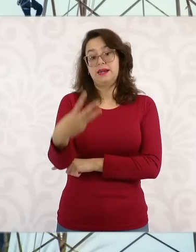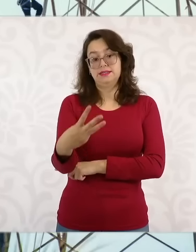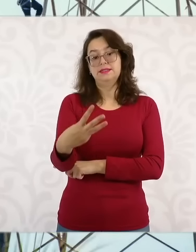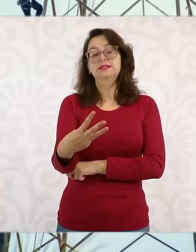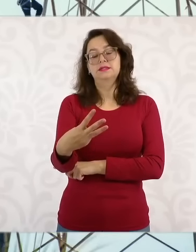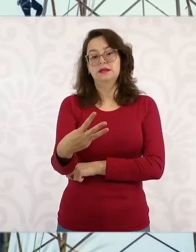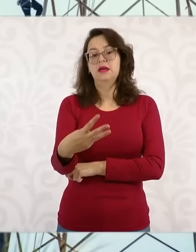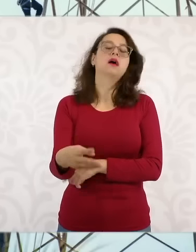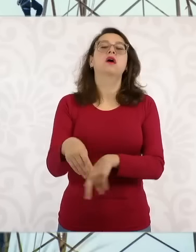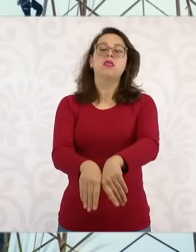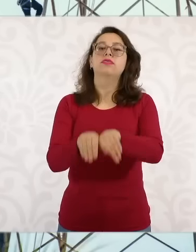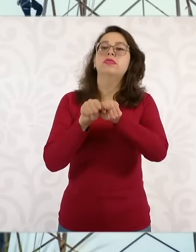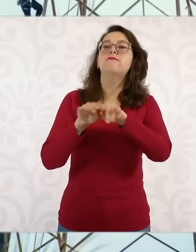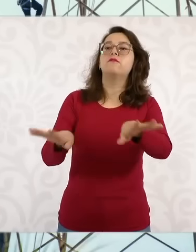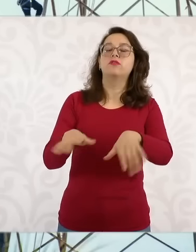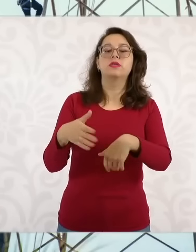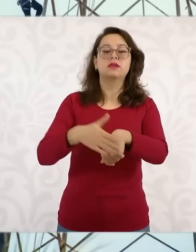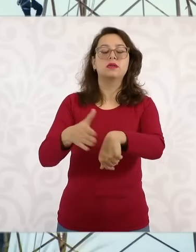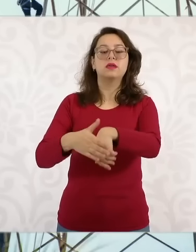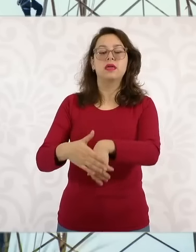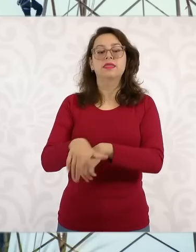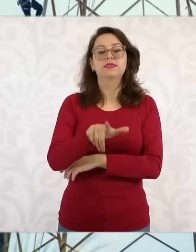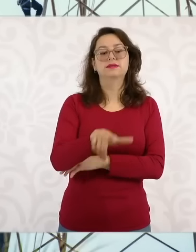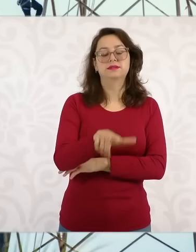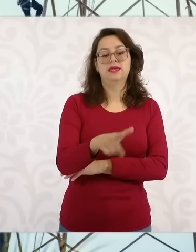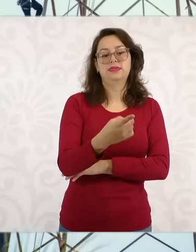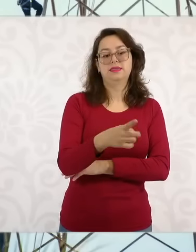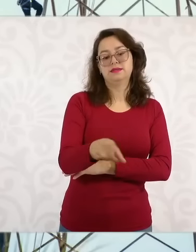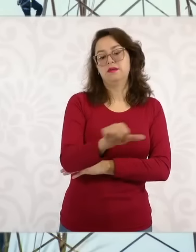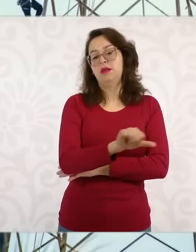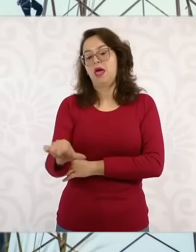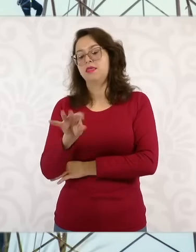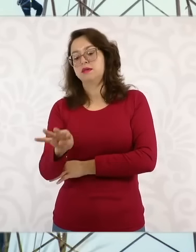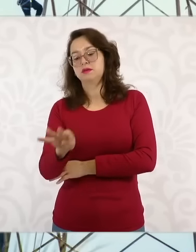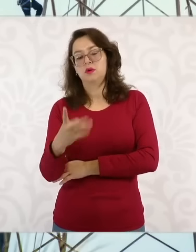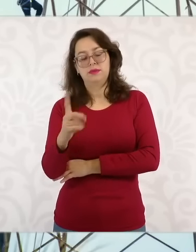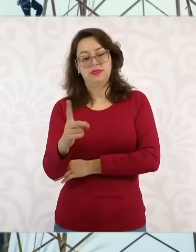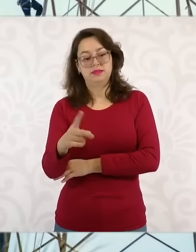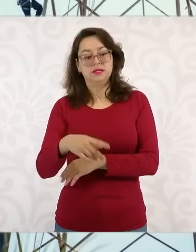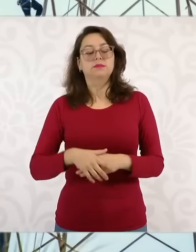nuestra fecha de publicación ocurra entre el 17 de diciembre y el 19 de diciembre. Quiero recordarles